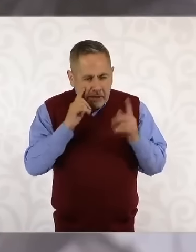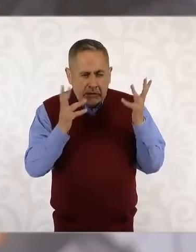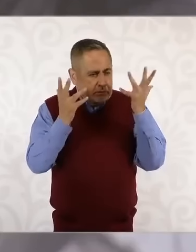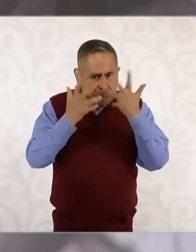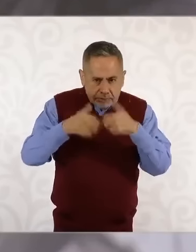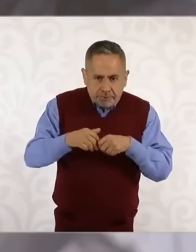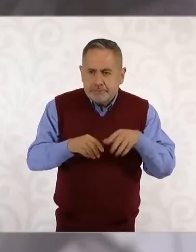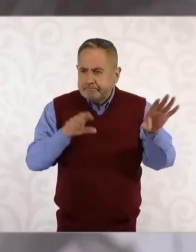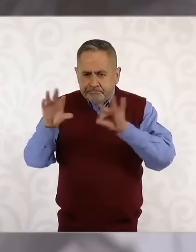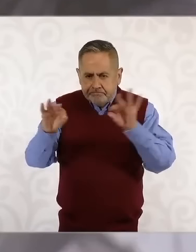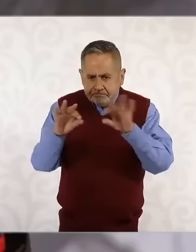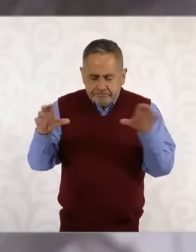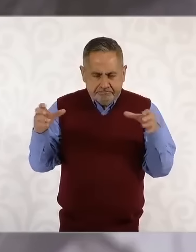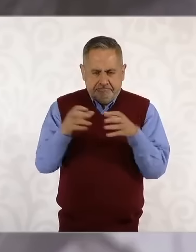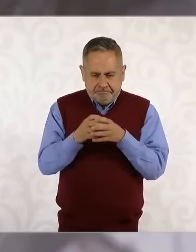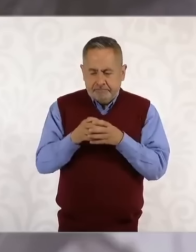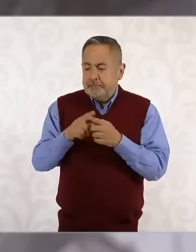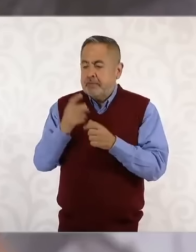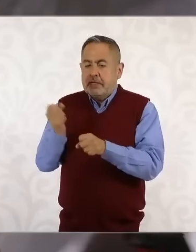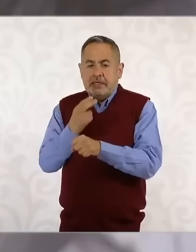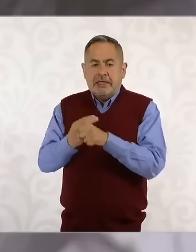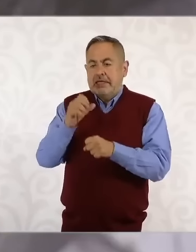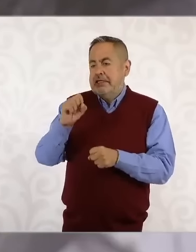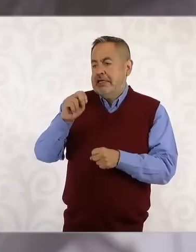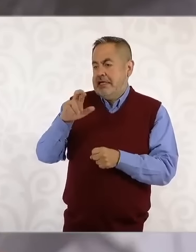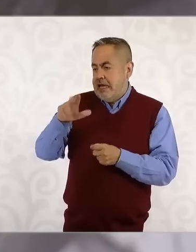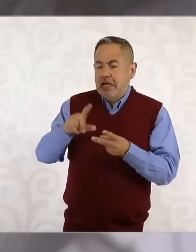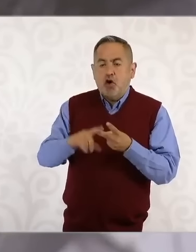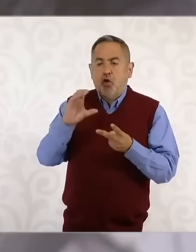de análisis técnico donde estaba la Secretaría de Energía, la Comisión Nacional de Energía,